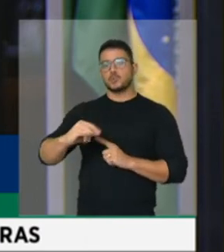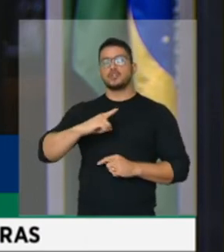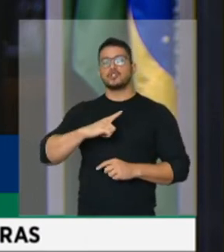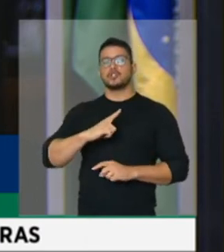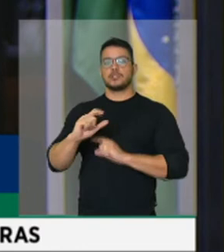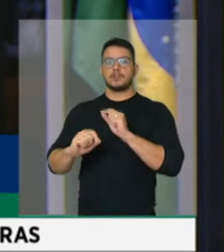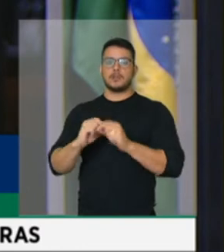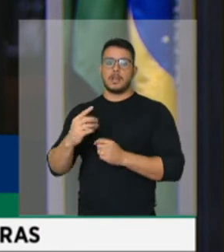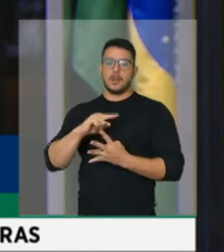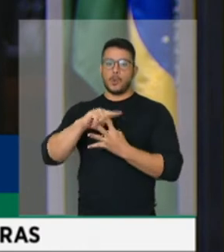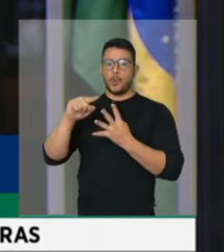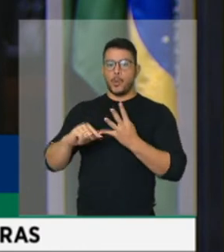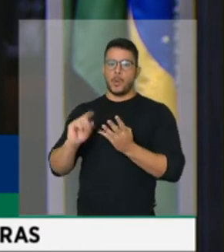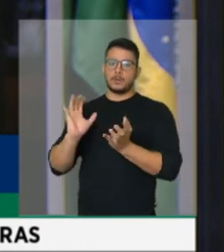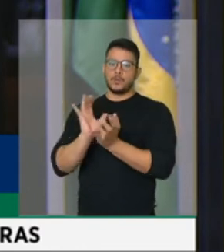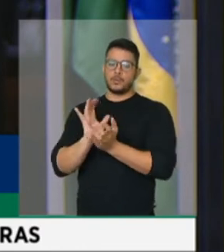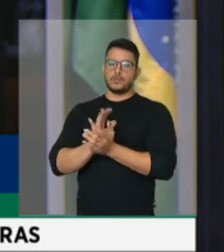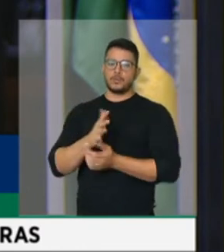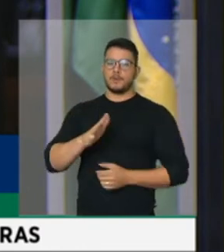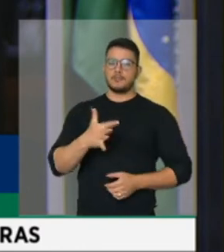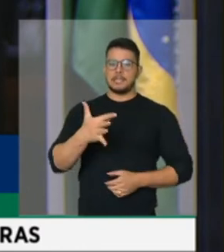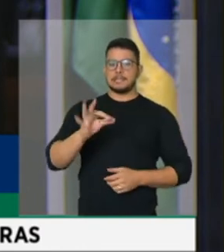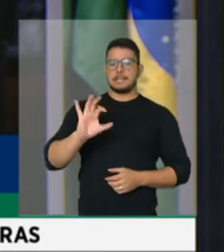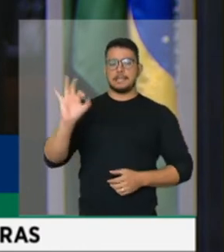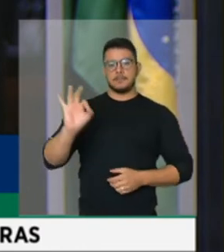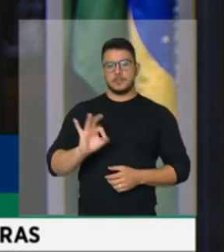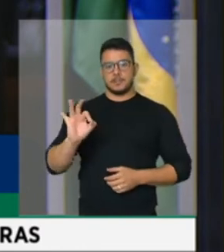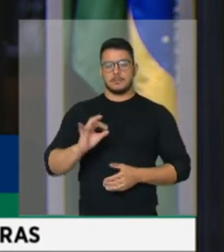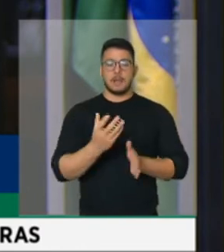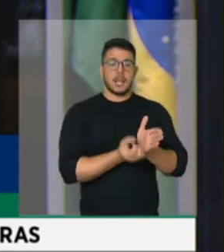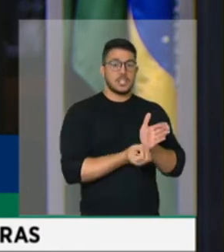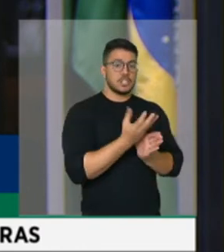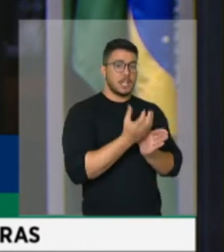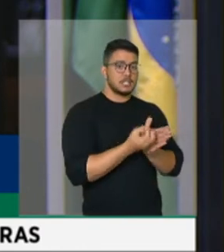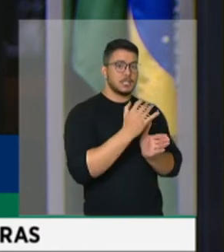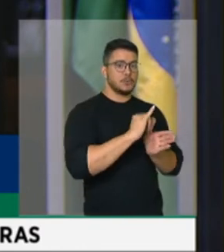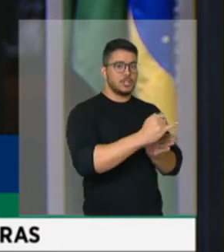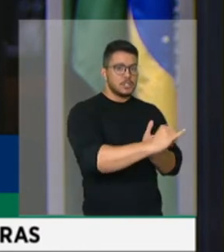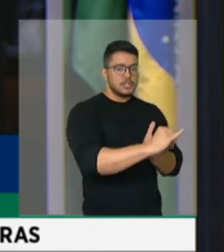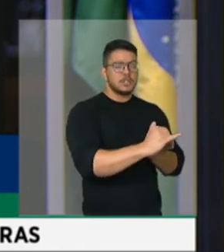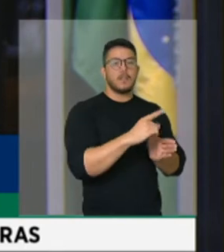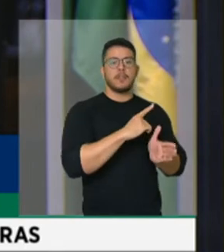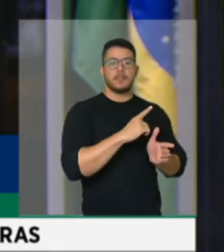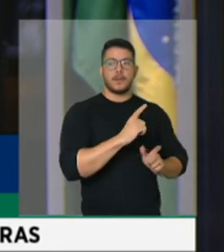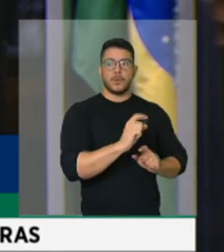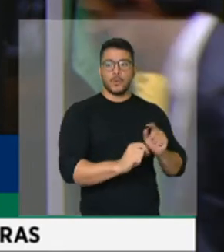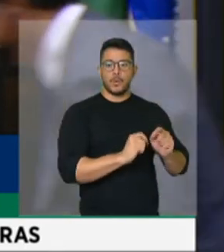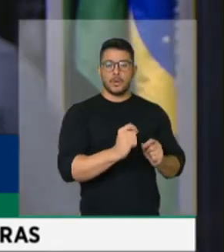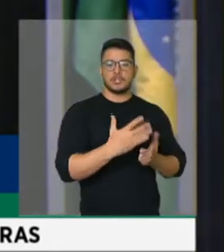COM DESMEMBRAMENTO EM GERAÇÃO E TRANSMISSÃO. TRANSMISSÃO IDEALMENTE